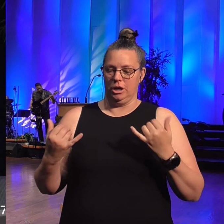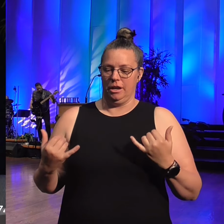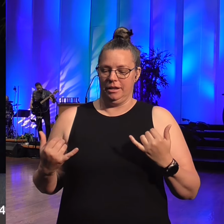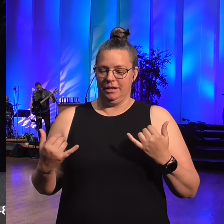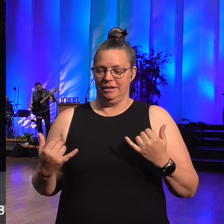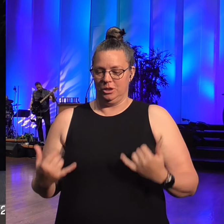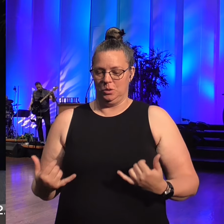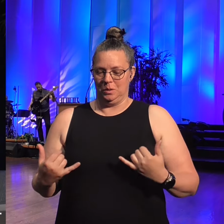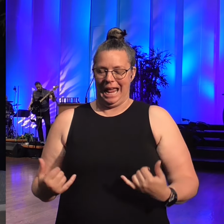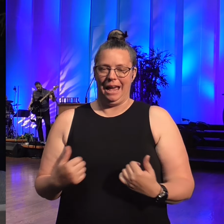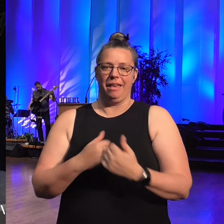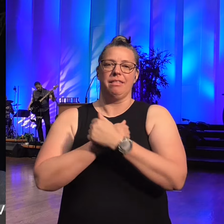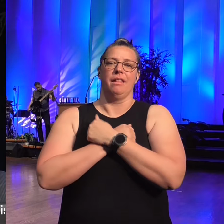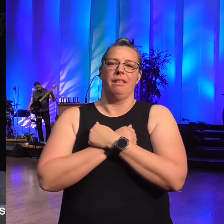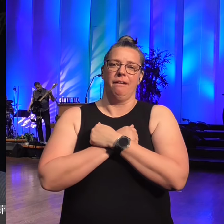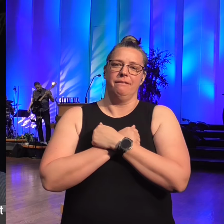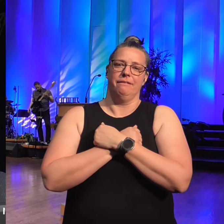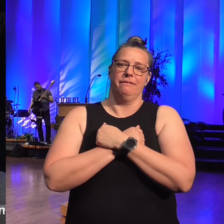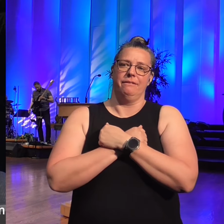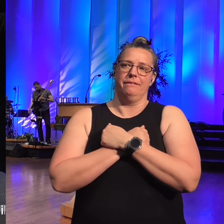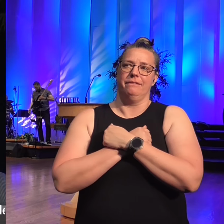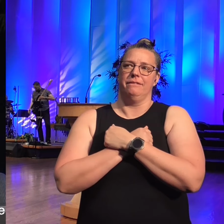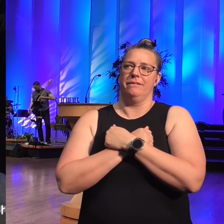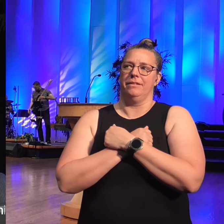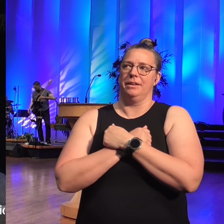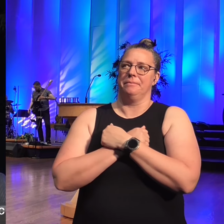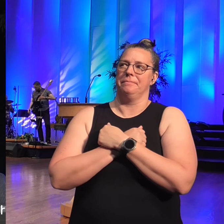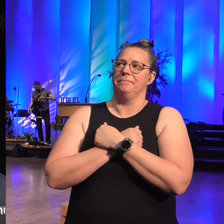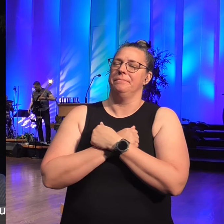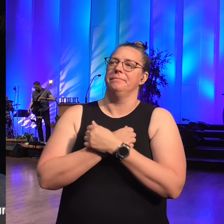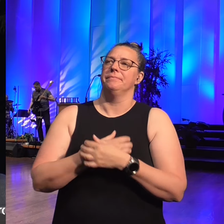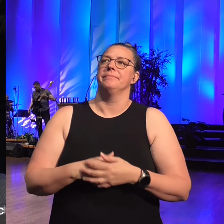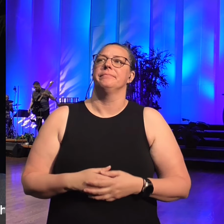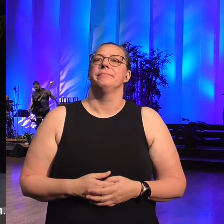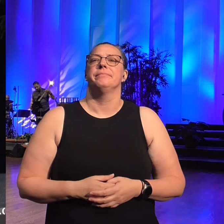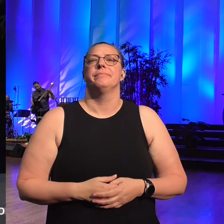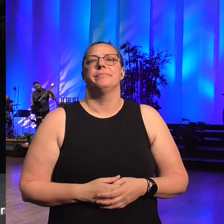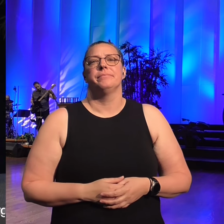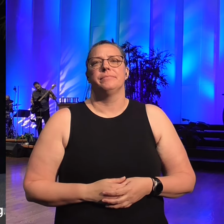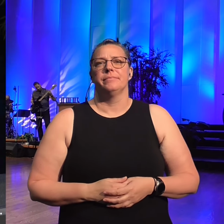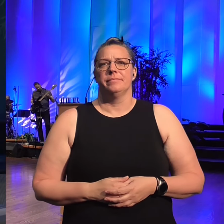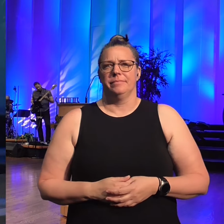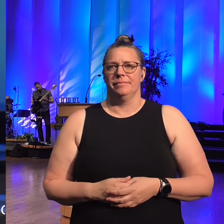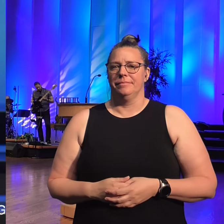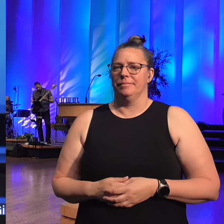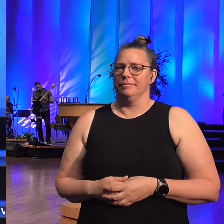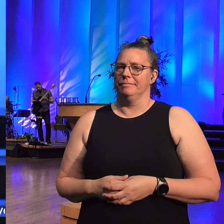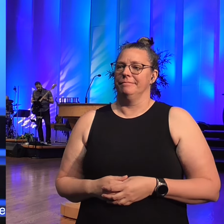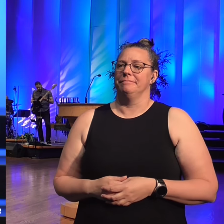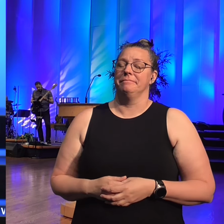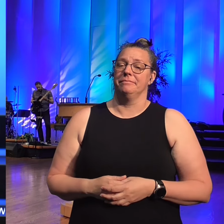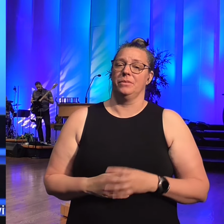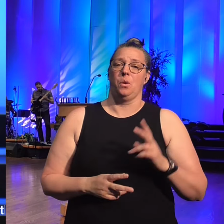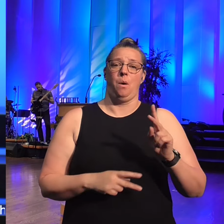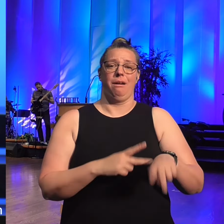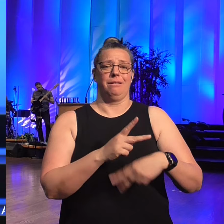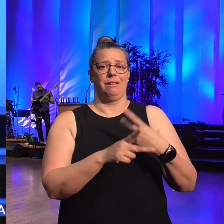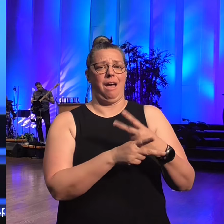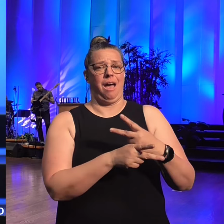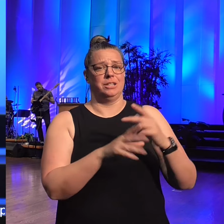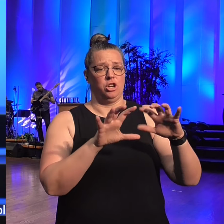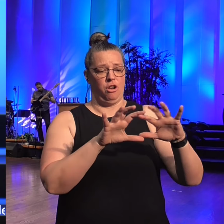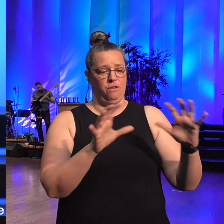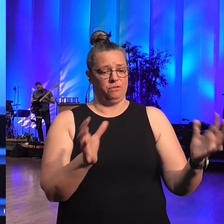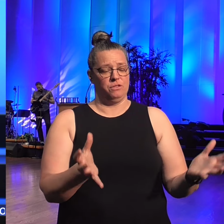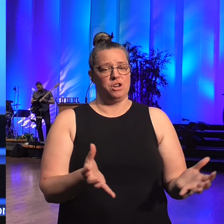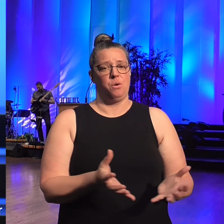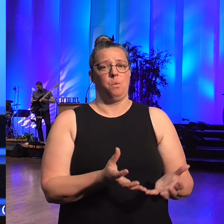[Música] todo ¿Qué clase de mundo quieres?